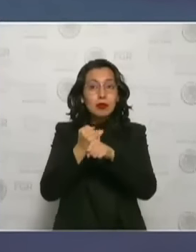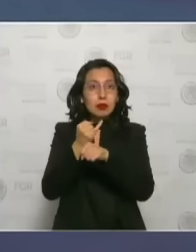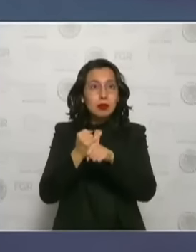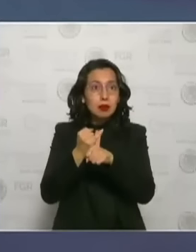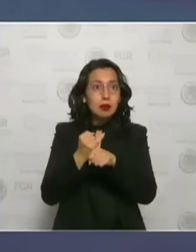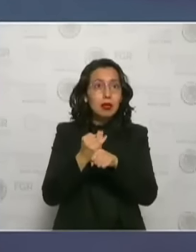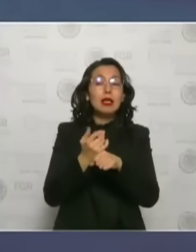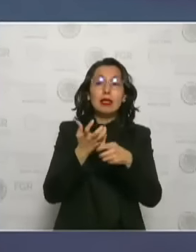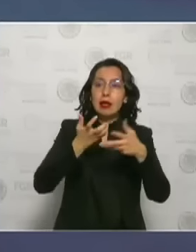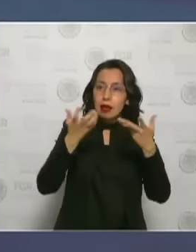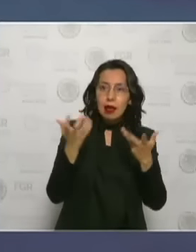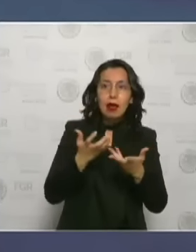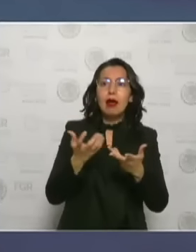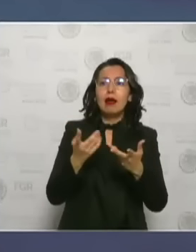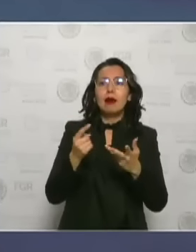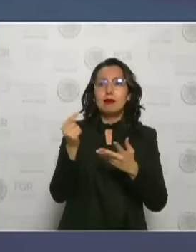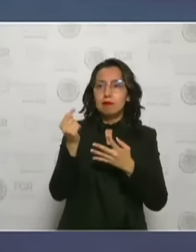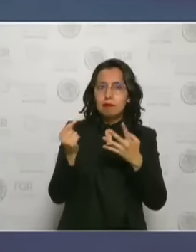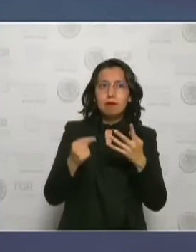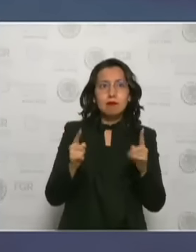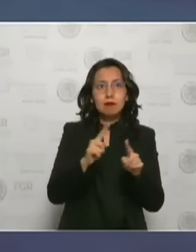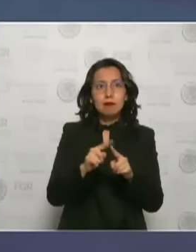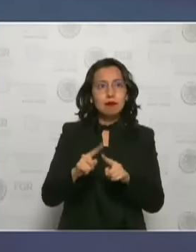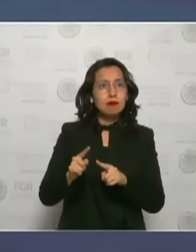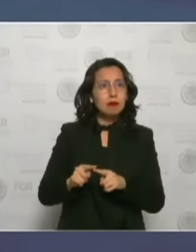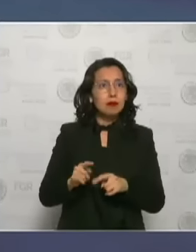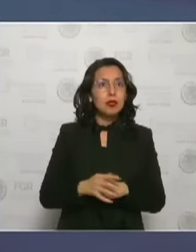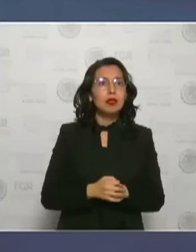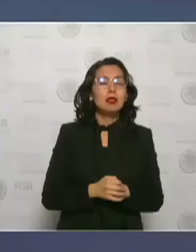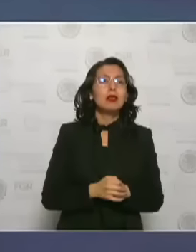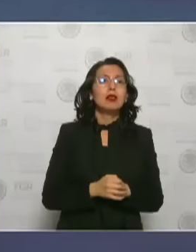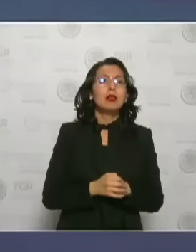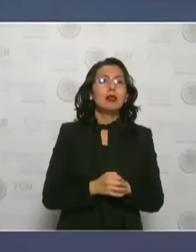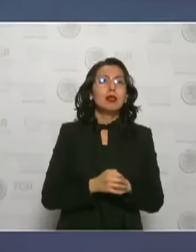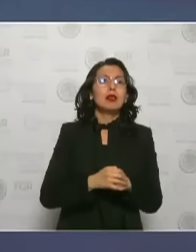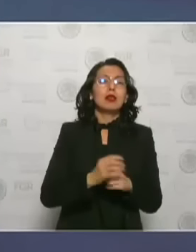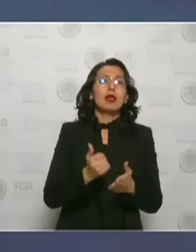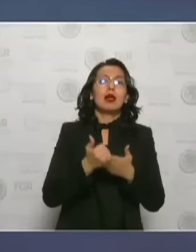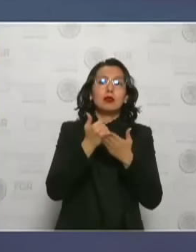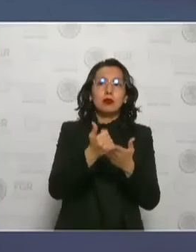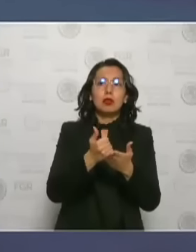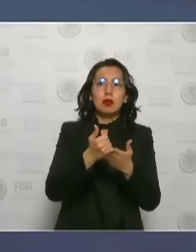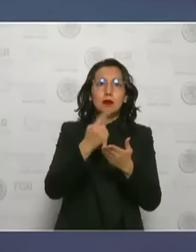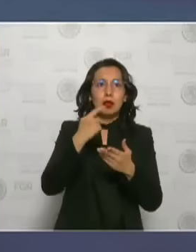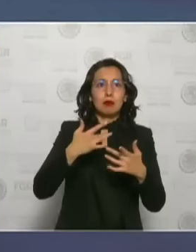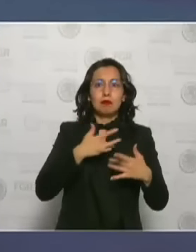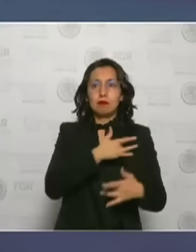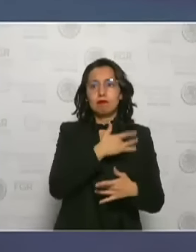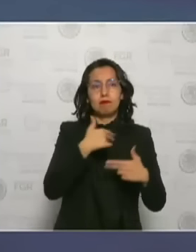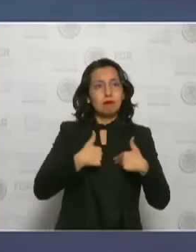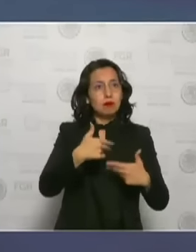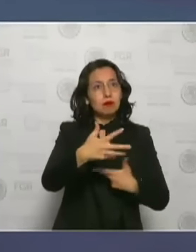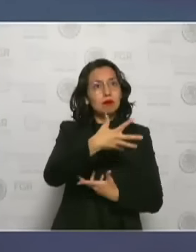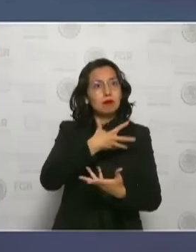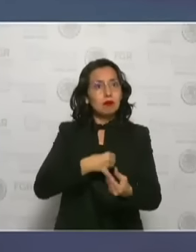que actúa con firme, con firmeza y que sirve con humanidad, pues solo mediante la aplicación firme